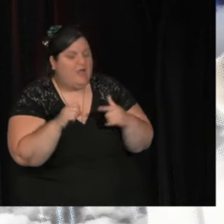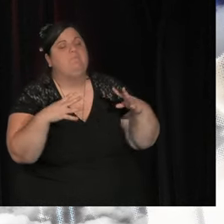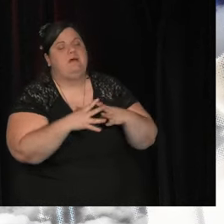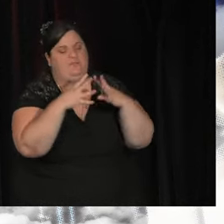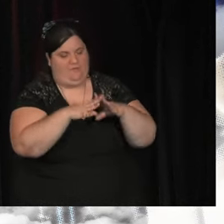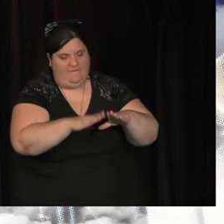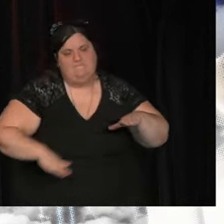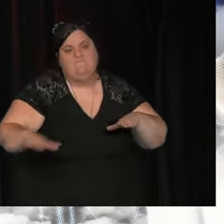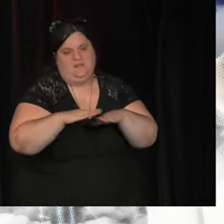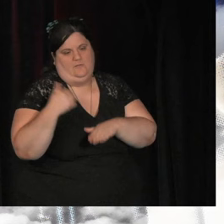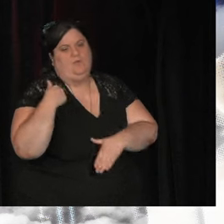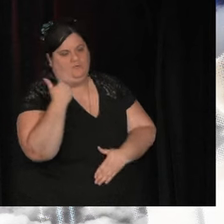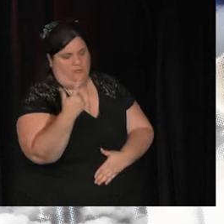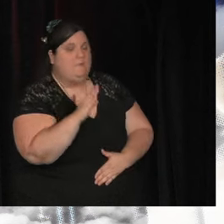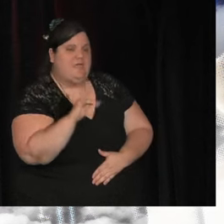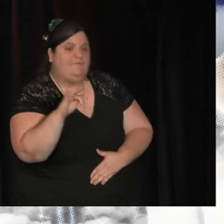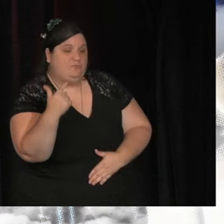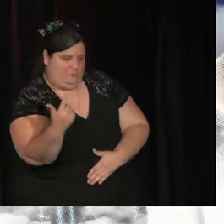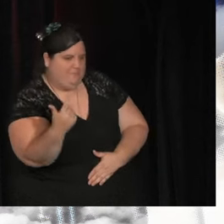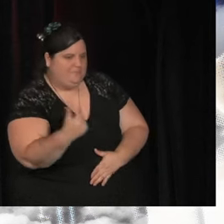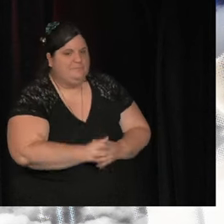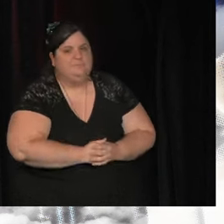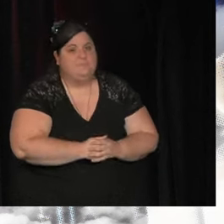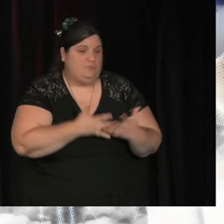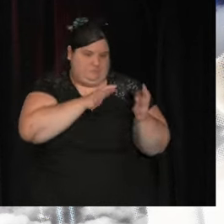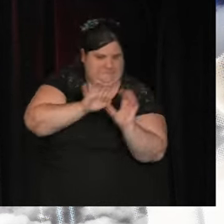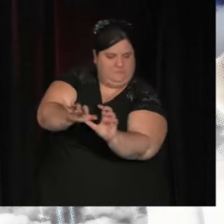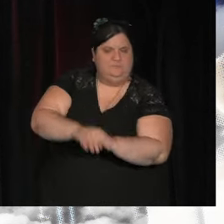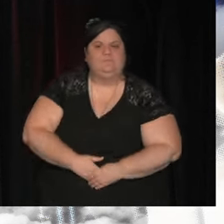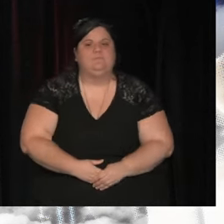ces polémiques. L'autre point qu'on peut aborder aussi, c'est peut-être le suivi,